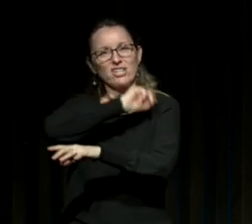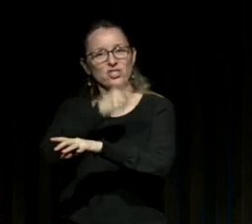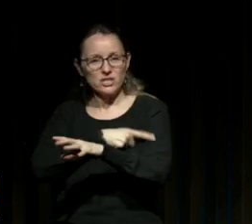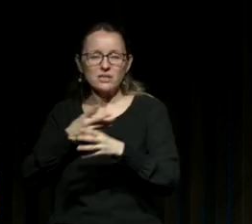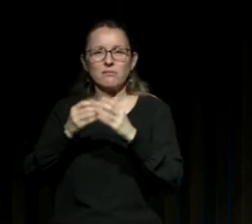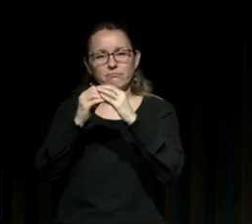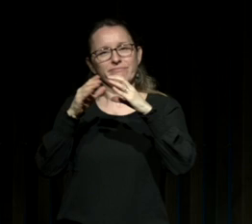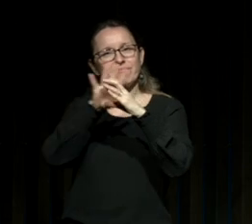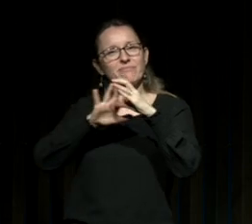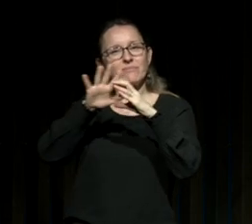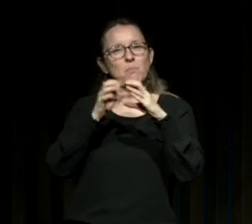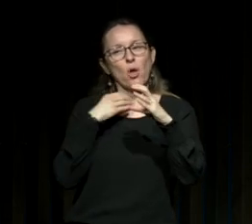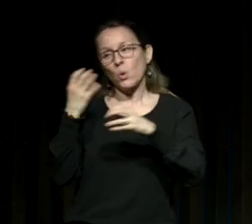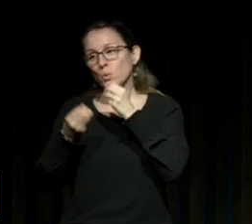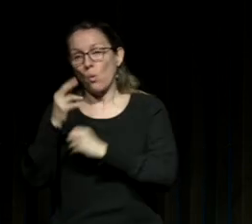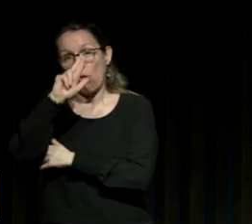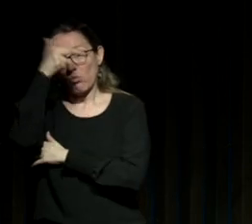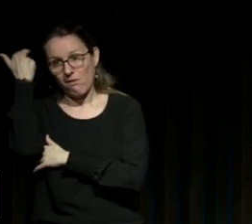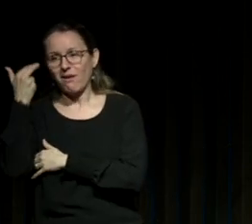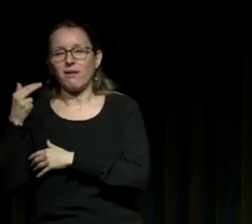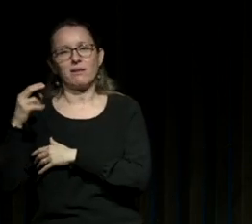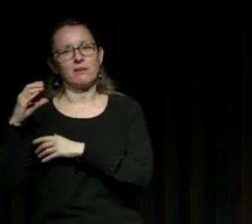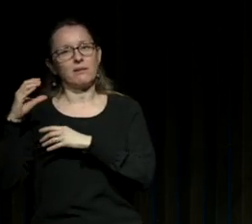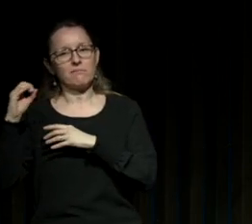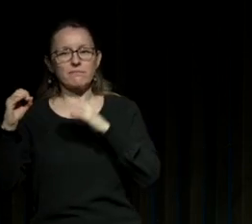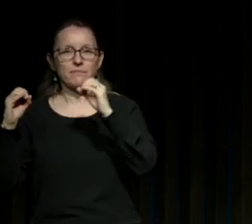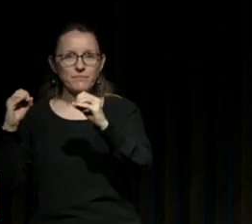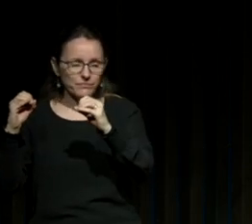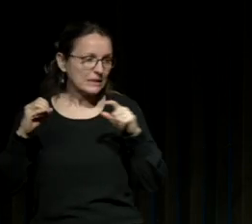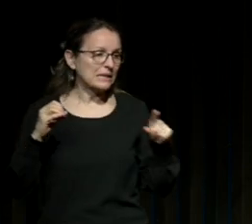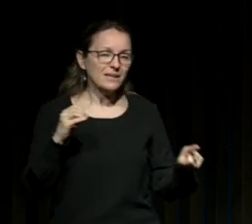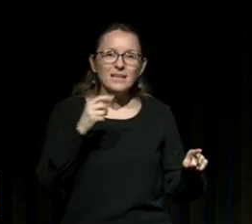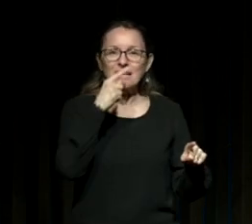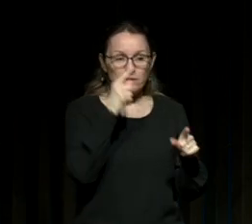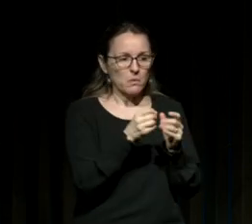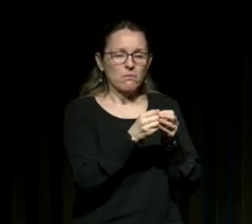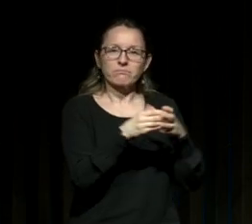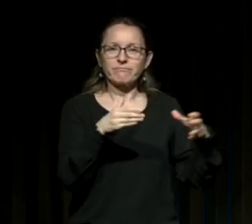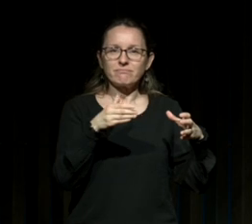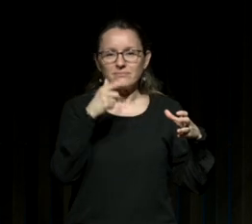vraiment pas à l'aise à la courbe ascendante d'évolution du pourcentage d'obèses alors que